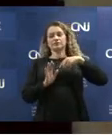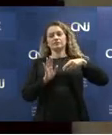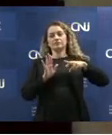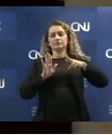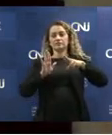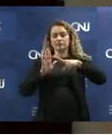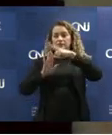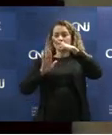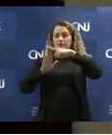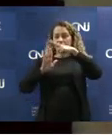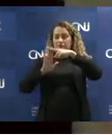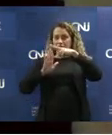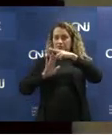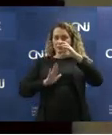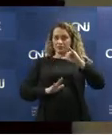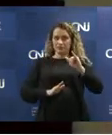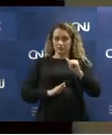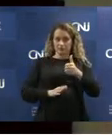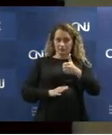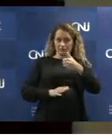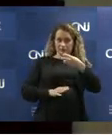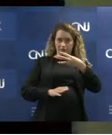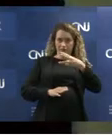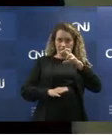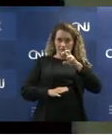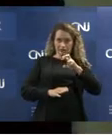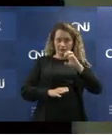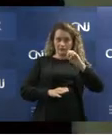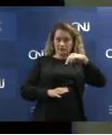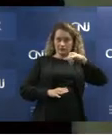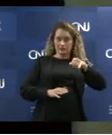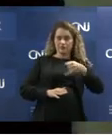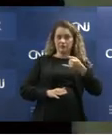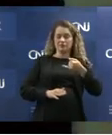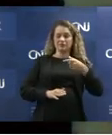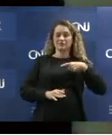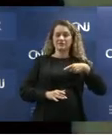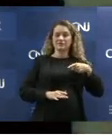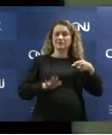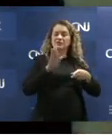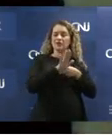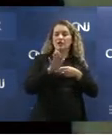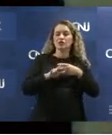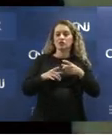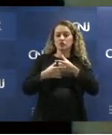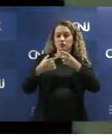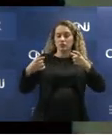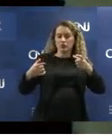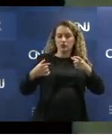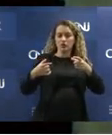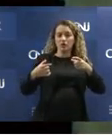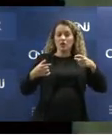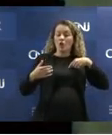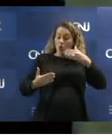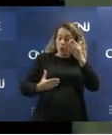não autorizou a instauração de pares sem quórum qualificado pela maioria absoluta, em hipótese alguma, o processo deverá ser declarado